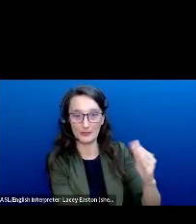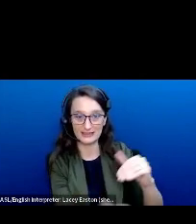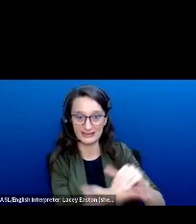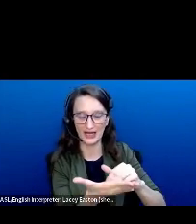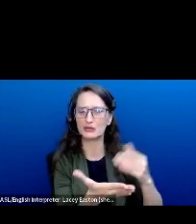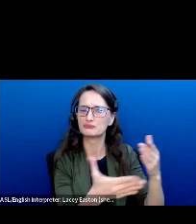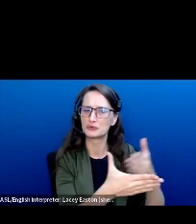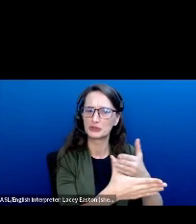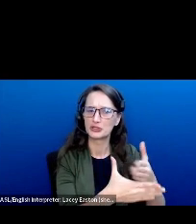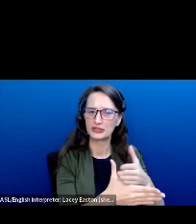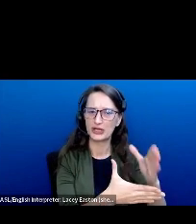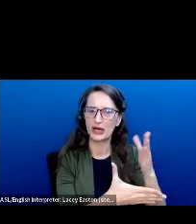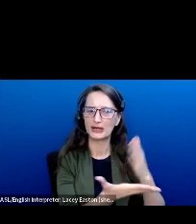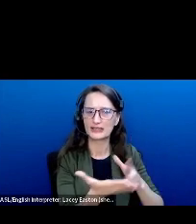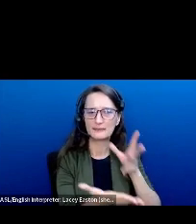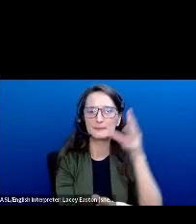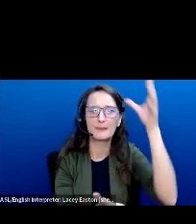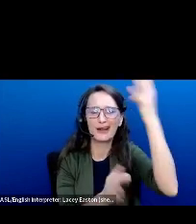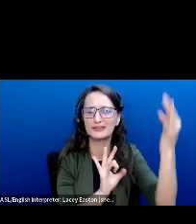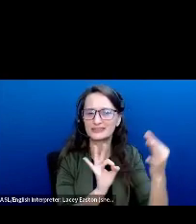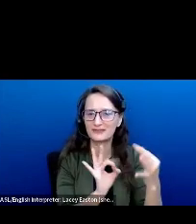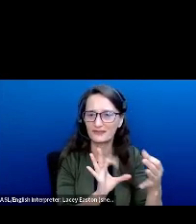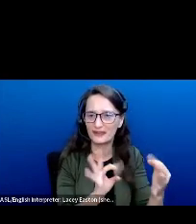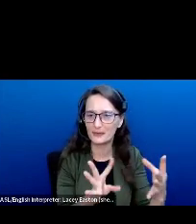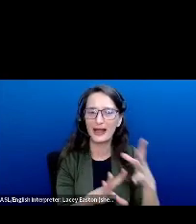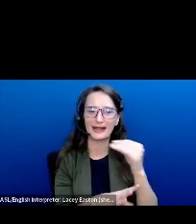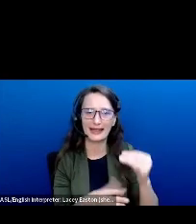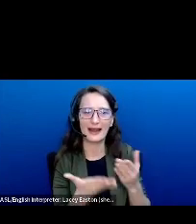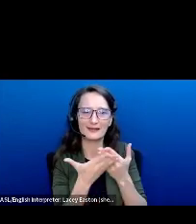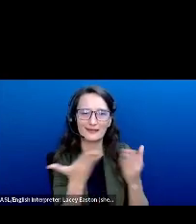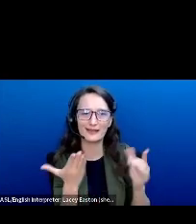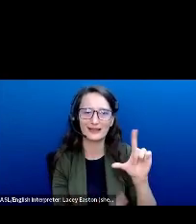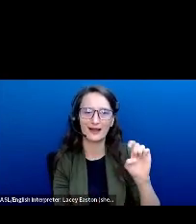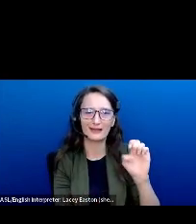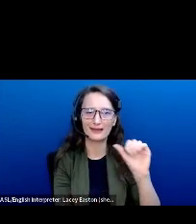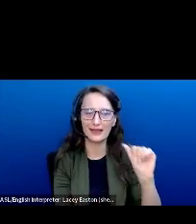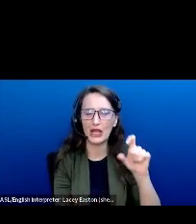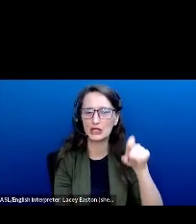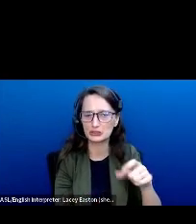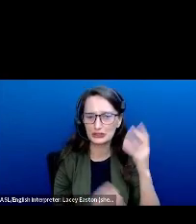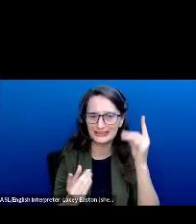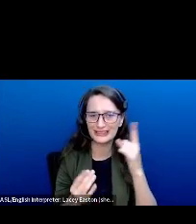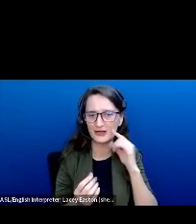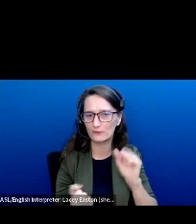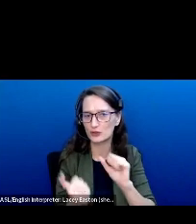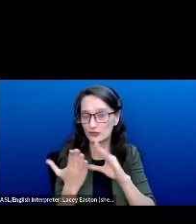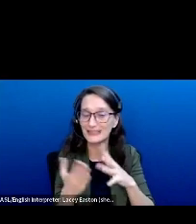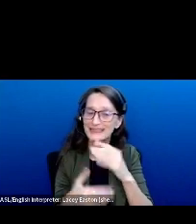las LEA podrían considerar para abordarlas, así como a los padres. La información y los enfoques son